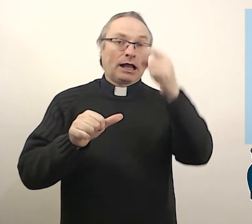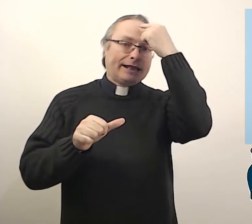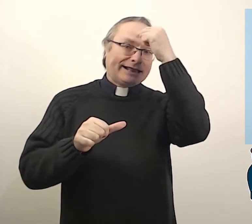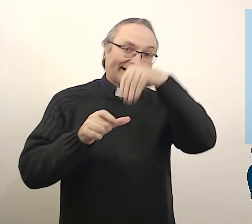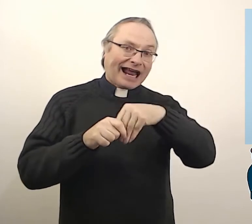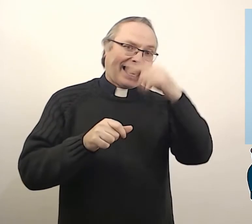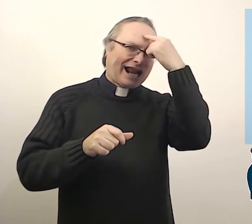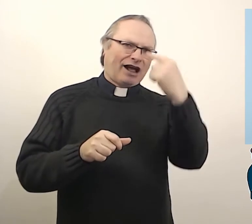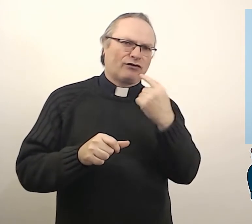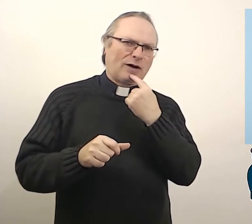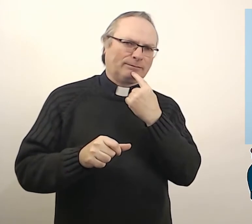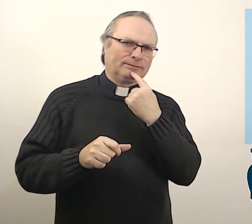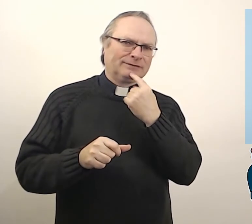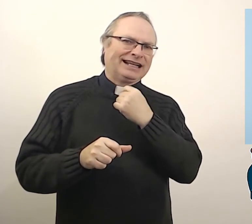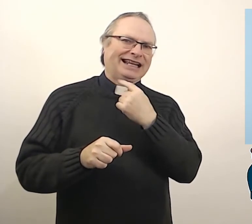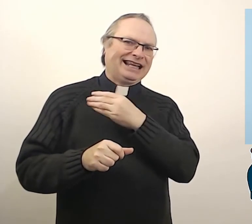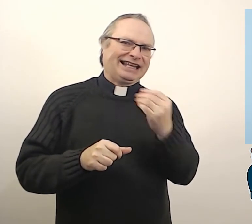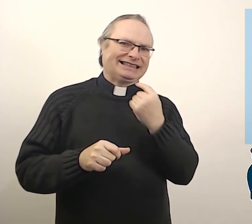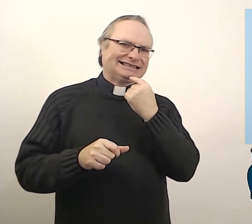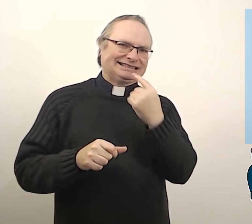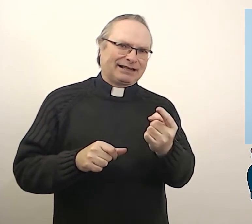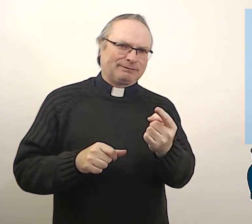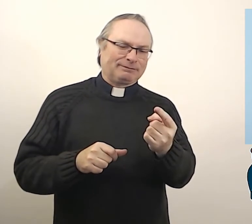dans la foi et disaient: